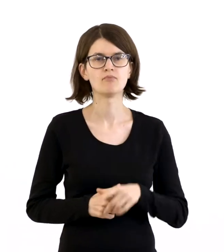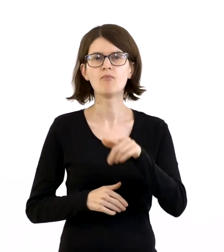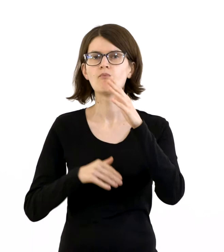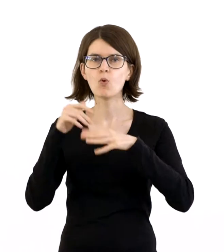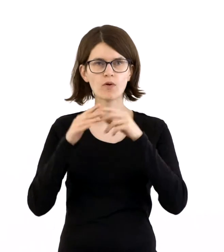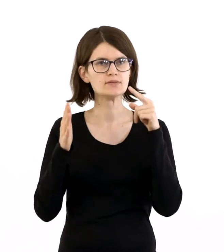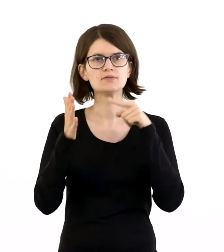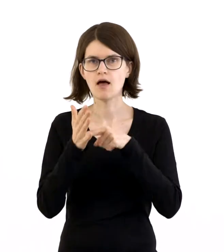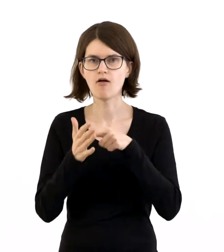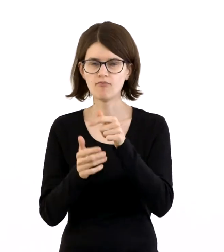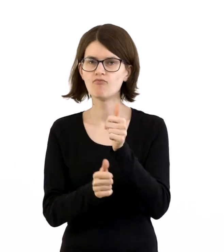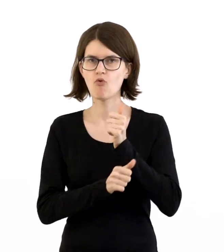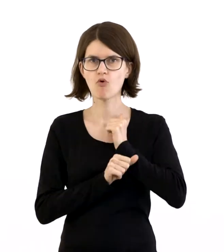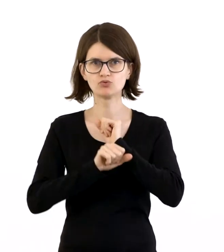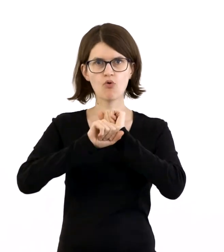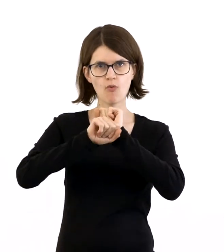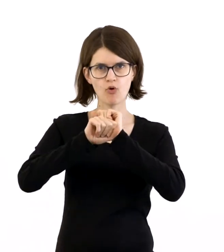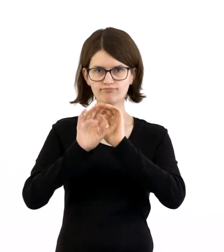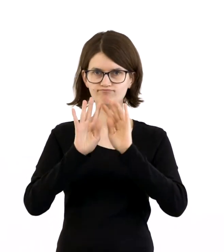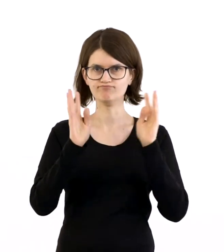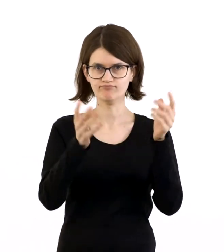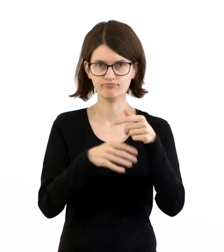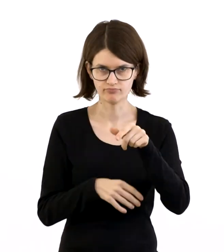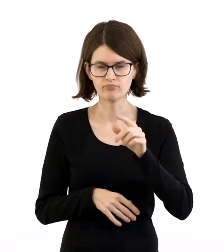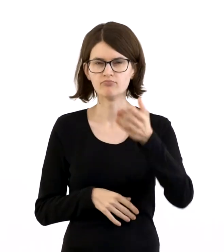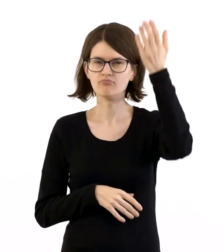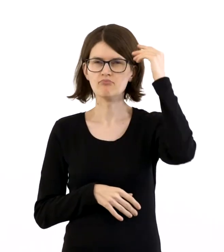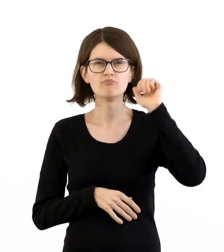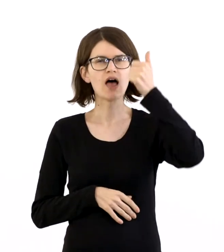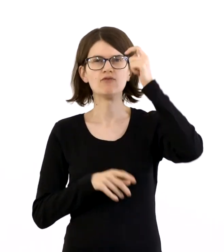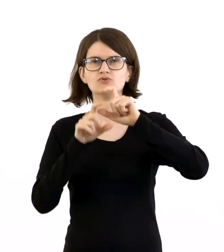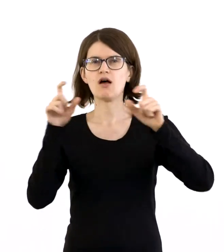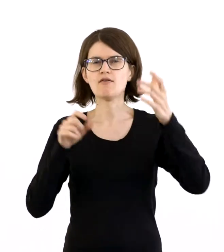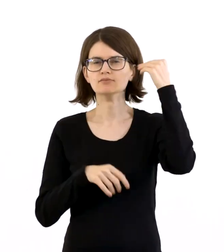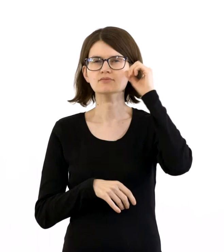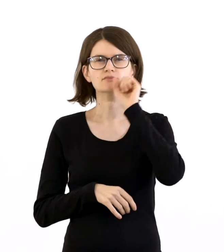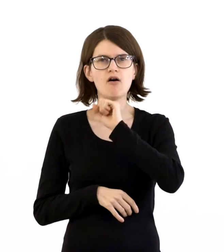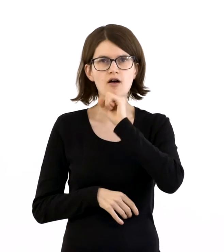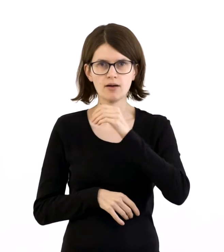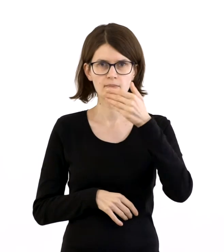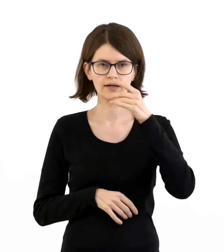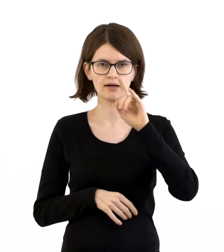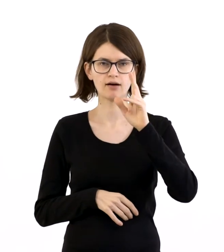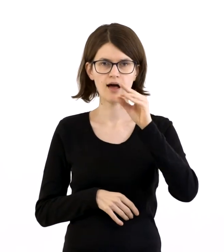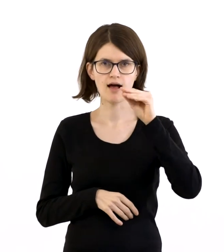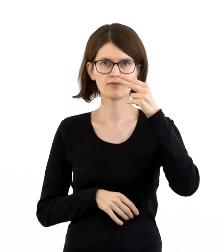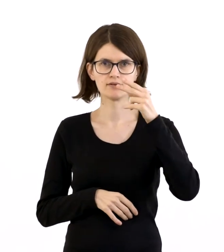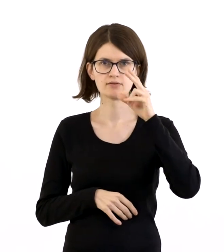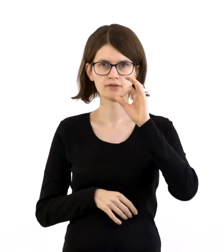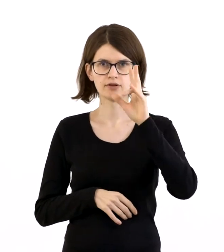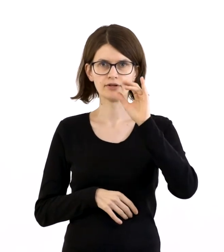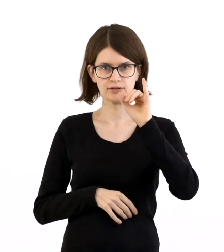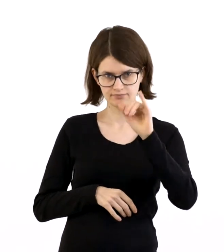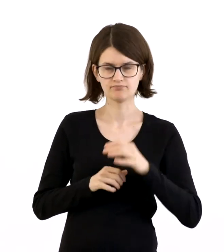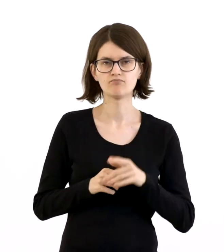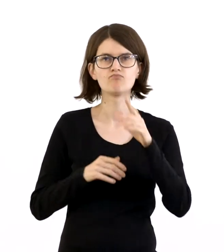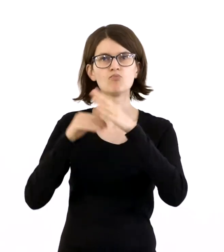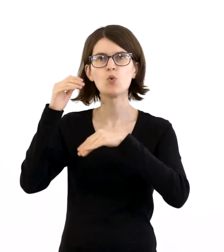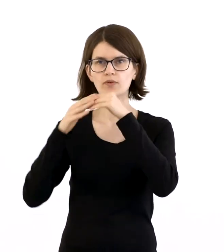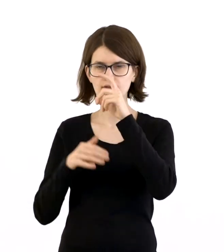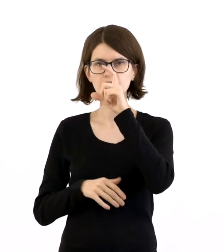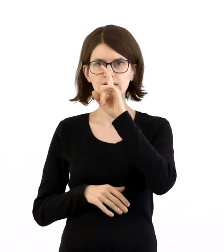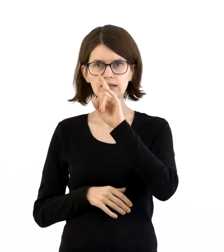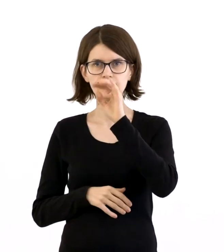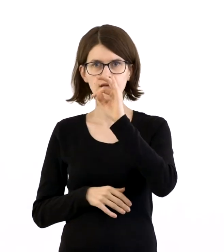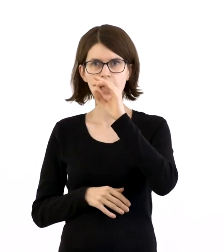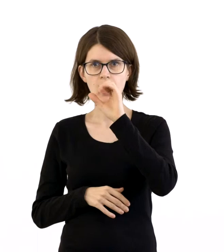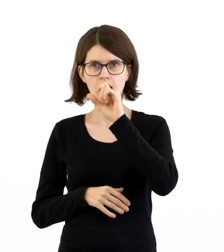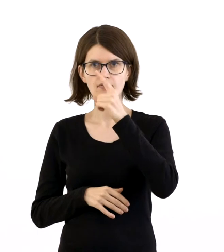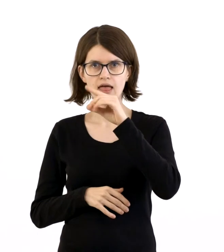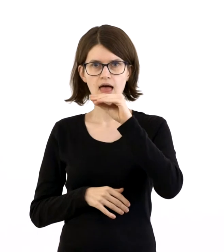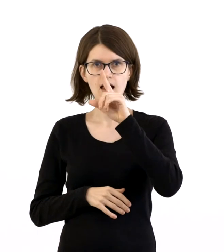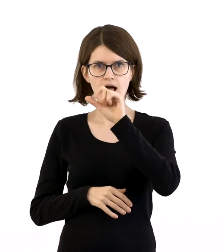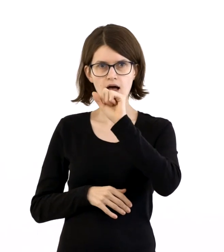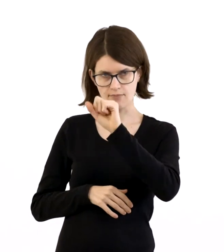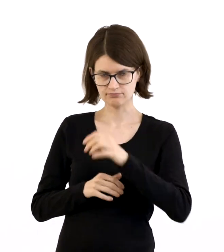Było to ufortyfikowane wzgórze, na którym już w czasach mykeńskich zbudowano cytadelę.